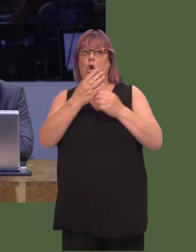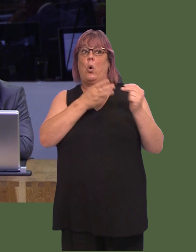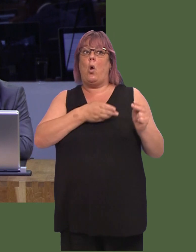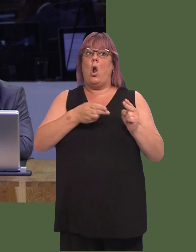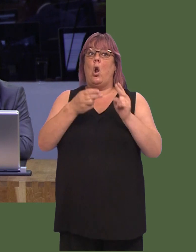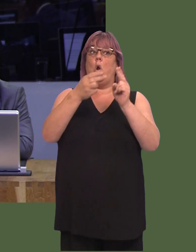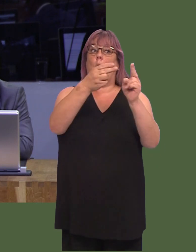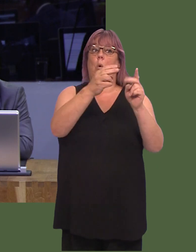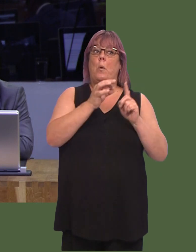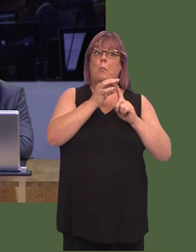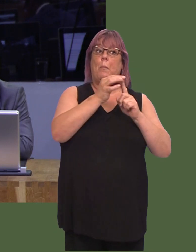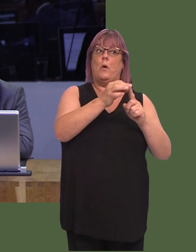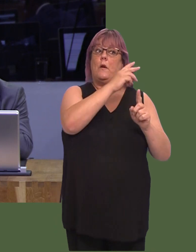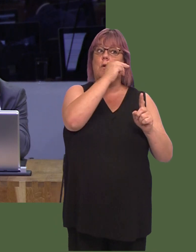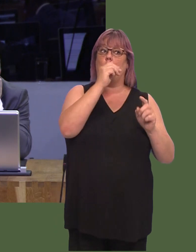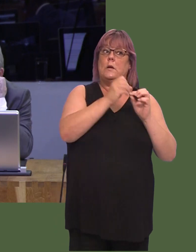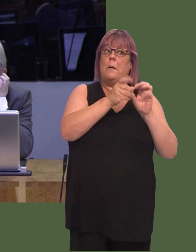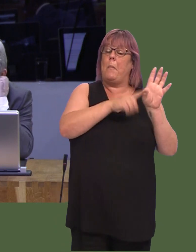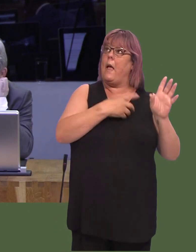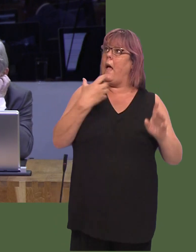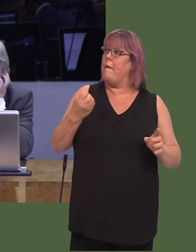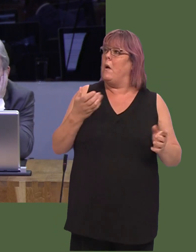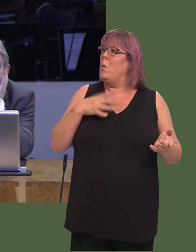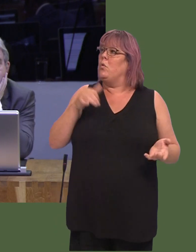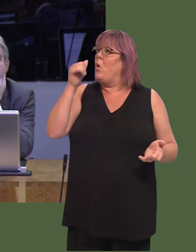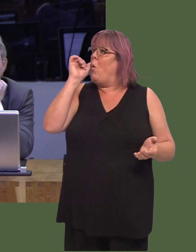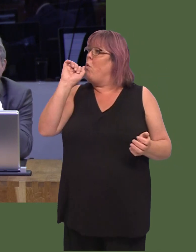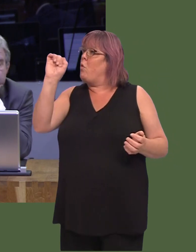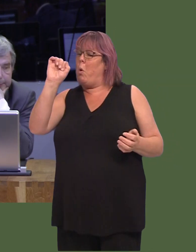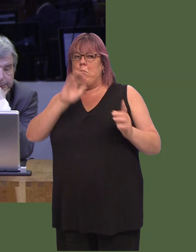Carwyn Jones AM: Mae'n wir i ddweud fod y swm o arian yna ddim yn swm a oedd wedi'i